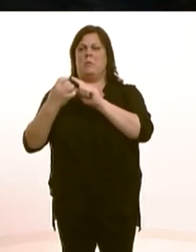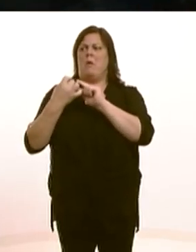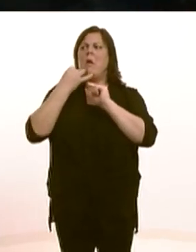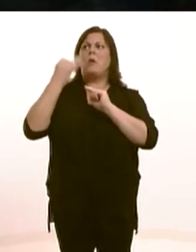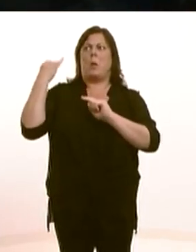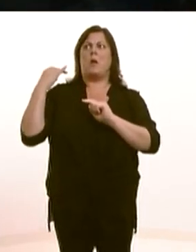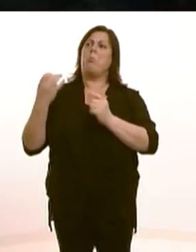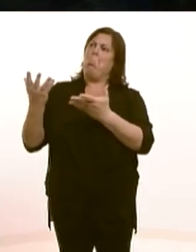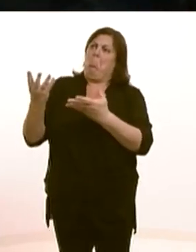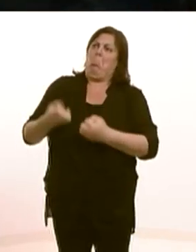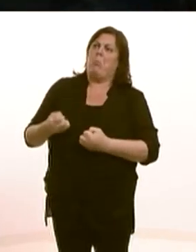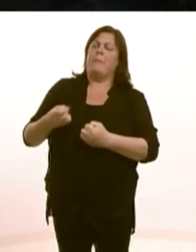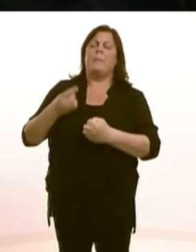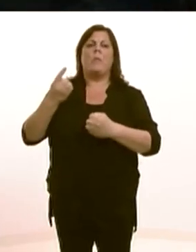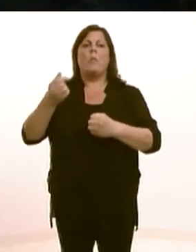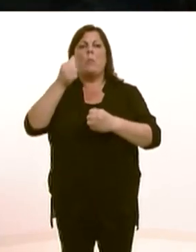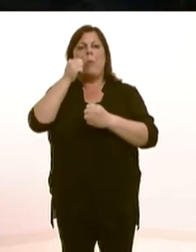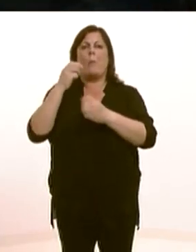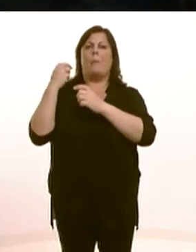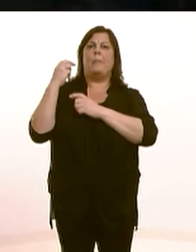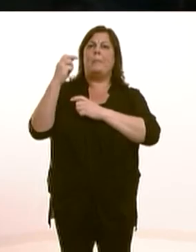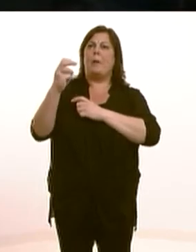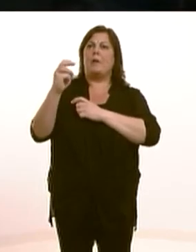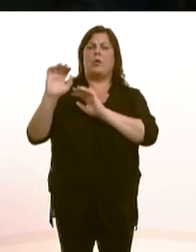Bus service support grants have been cut already.